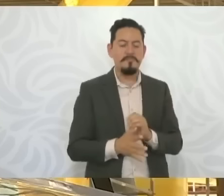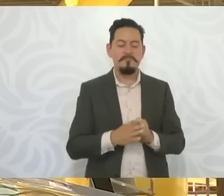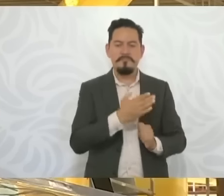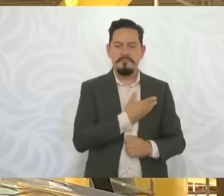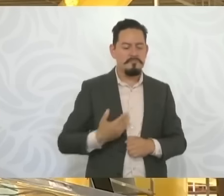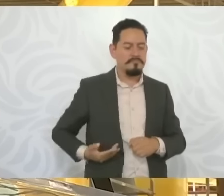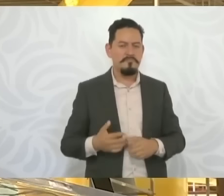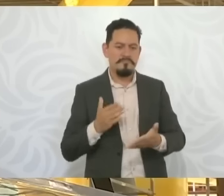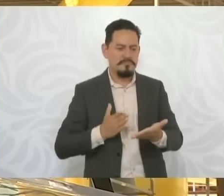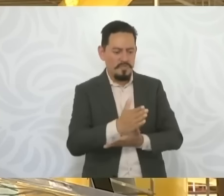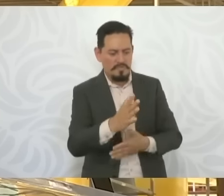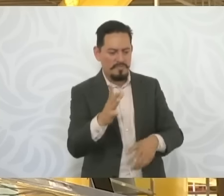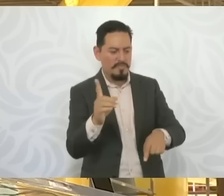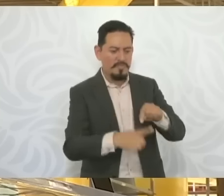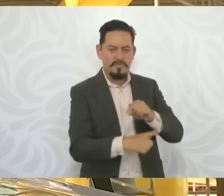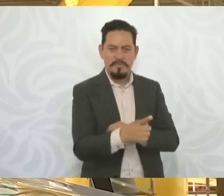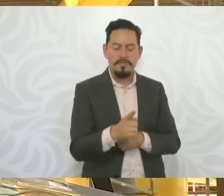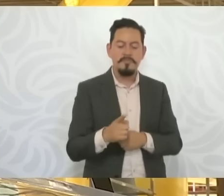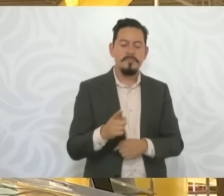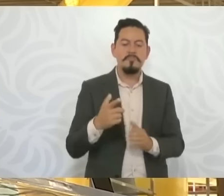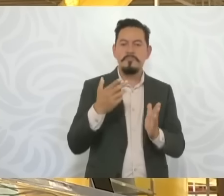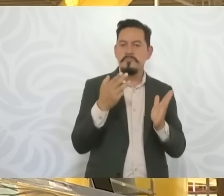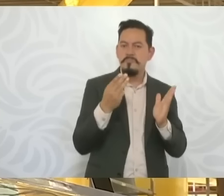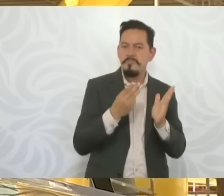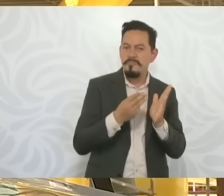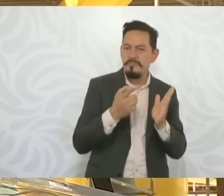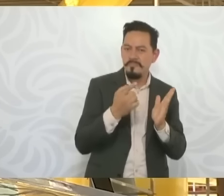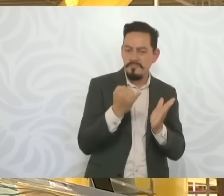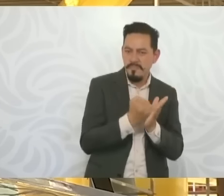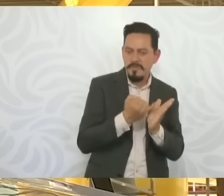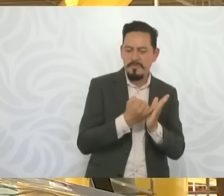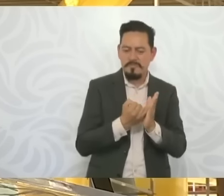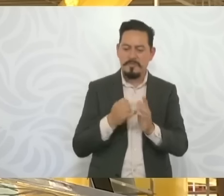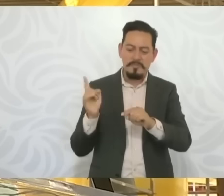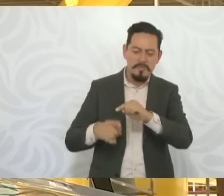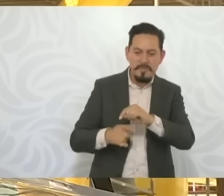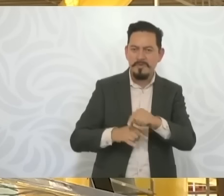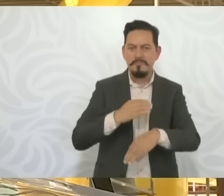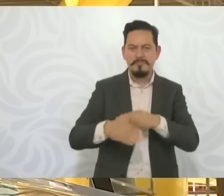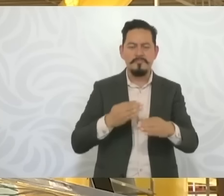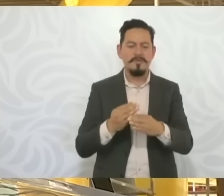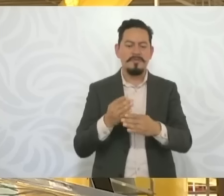evasión fiscal, la expción de la explotación de sus trabajadores, la devastación ambiental y la